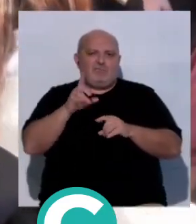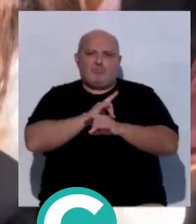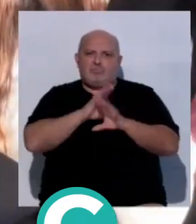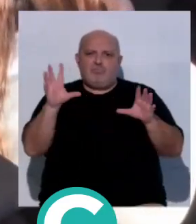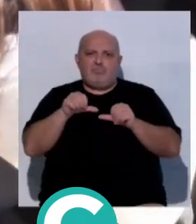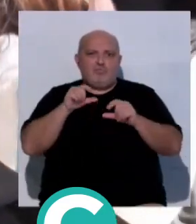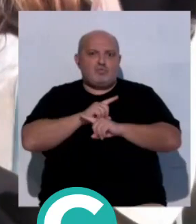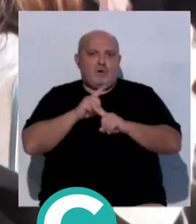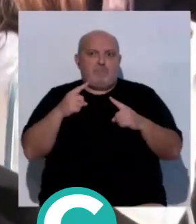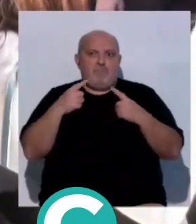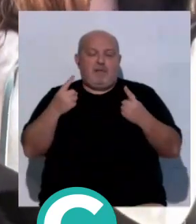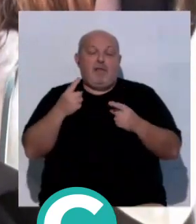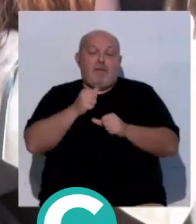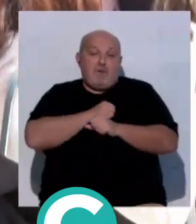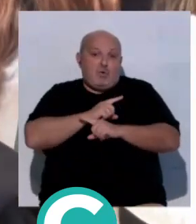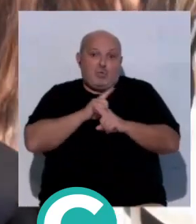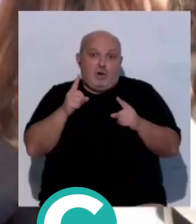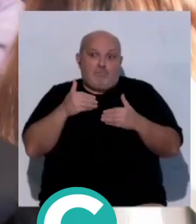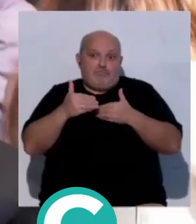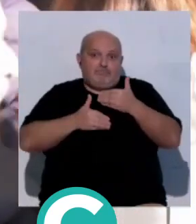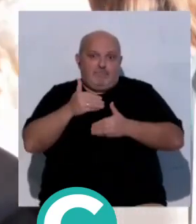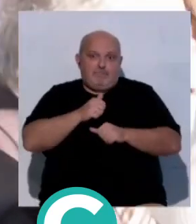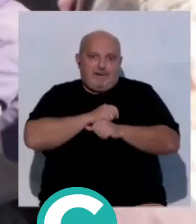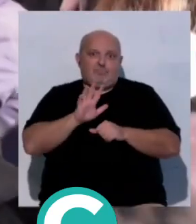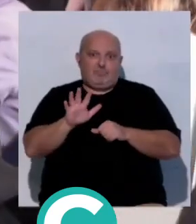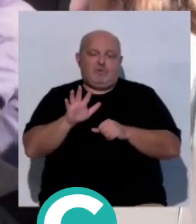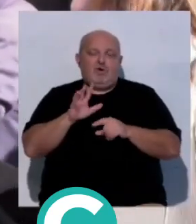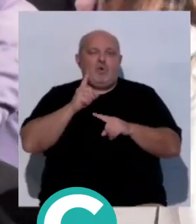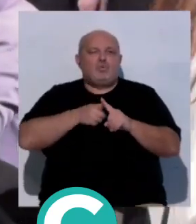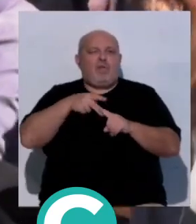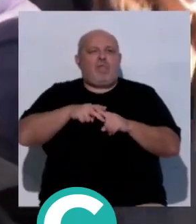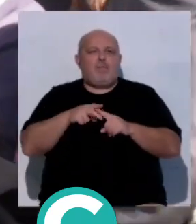así y esperemos que no se haga nunca así nunca se ha instrumentalizado la justicia políticamente